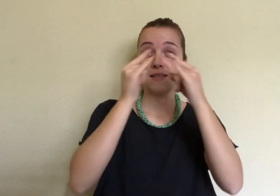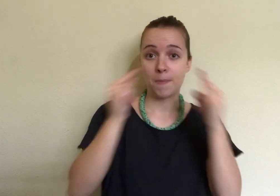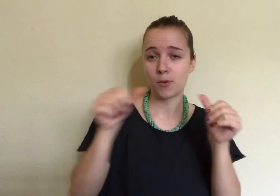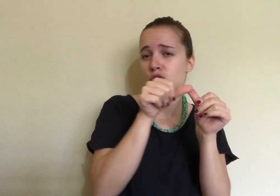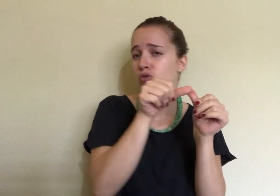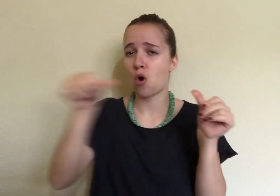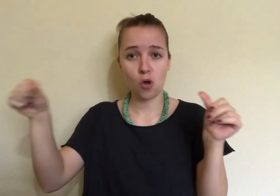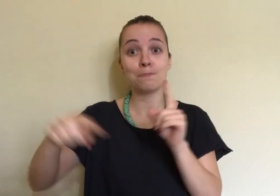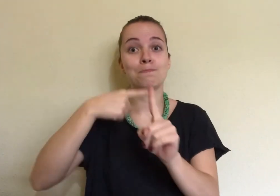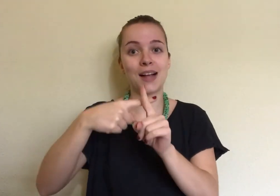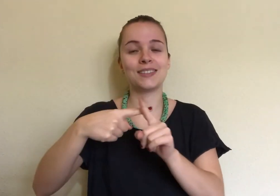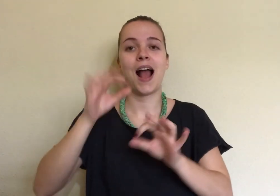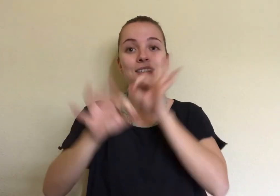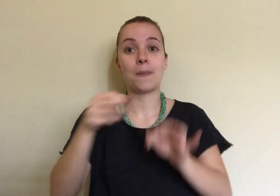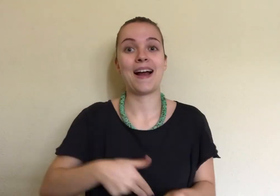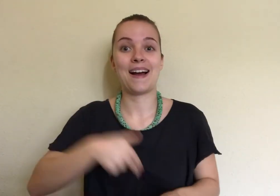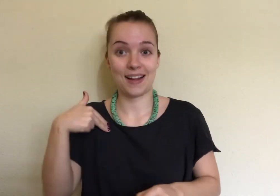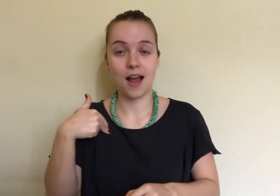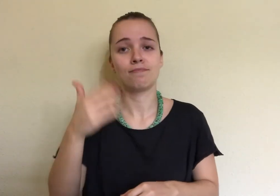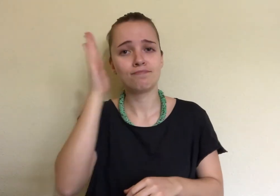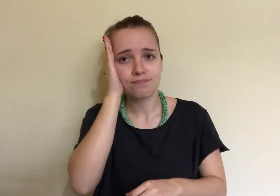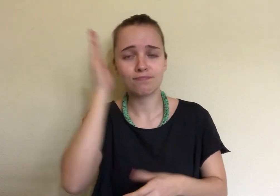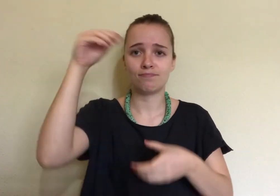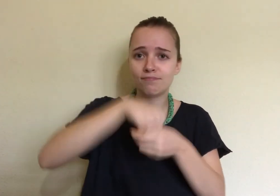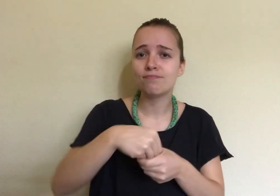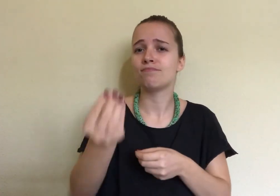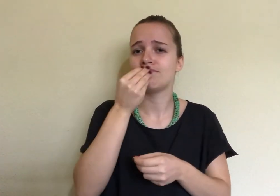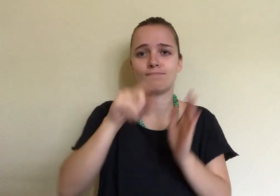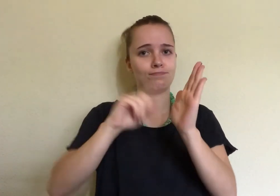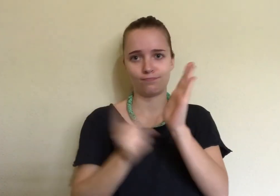La estancia completa en el campamento, además de la Asamblea General. Alojamiento, manutención, entre otros.